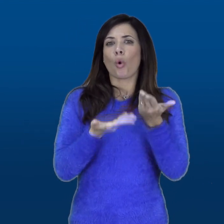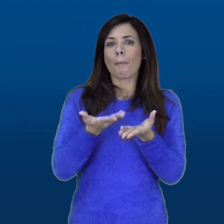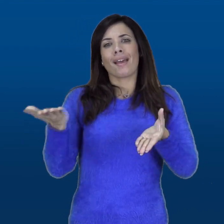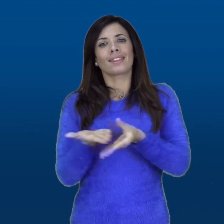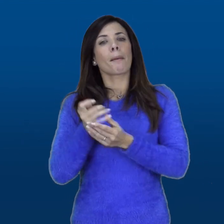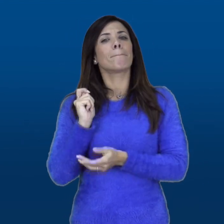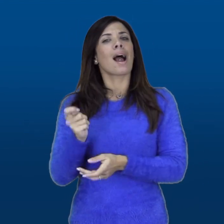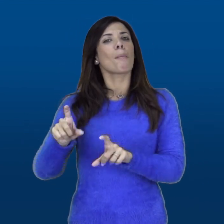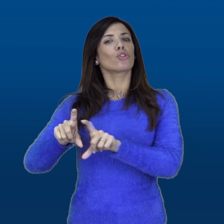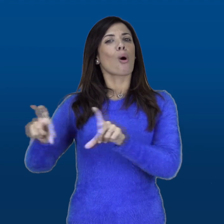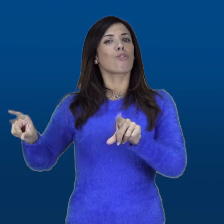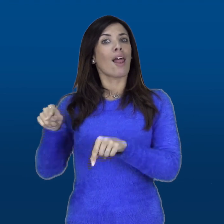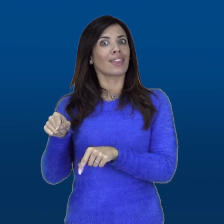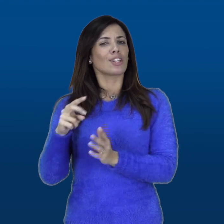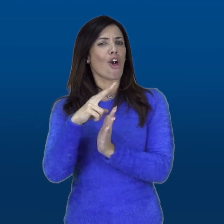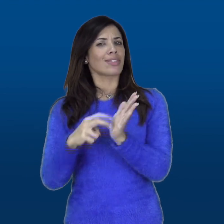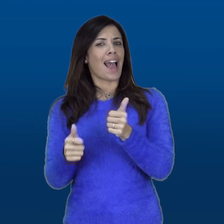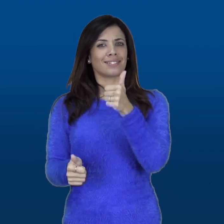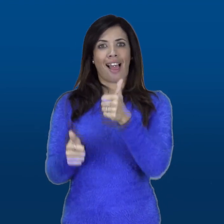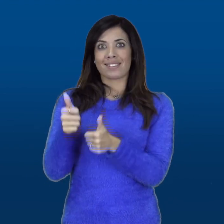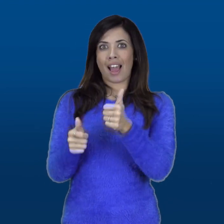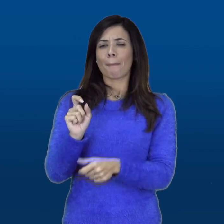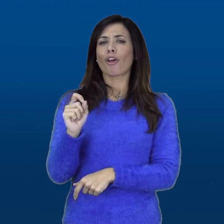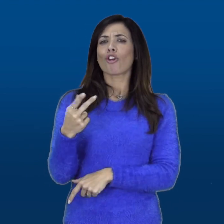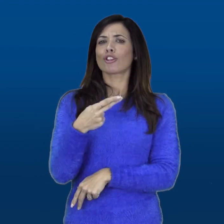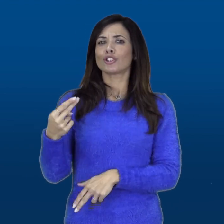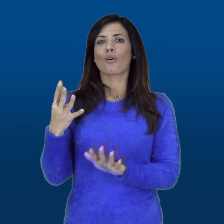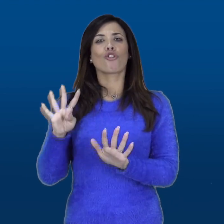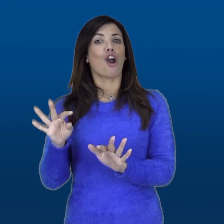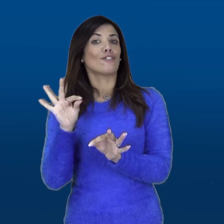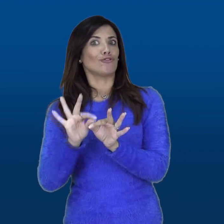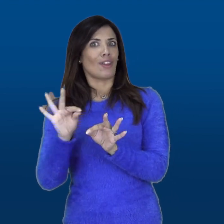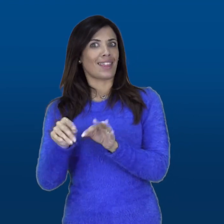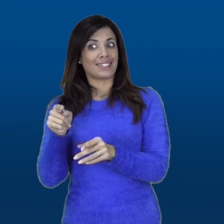tramite l'apposito bollettino postale pari ad € 12,09 centesimi